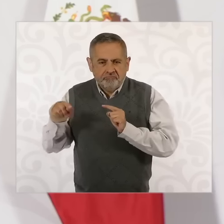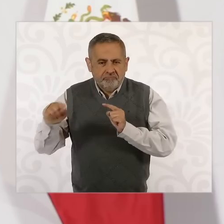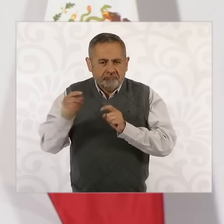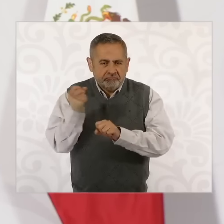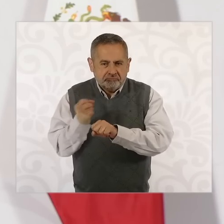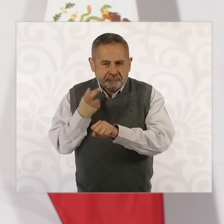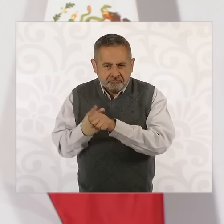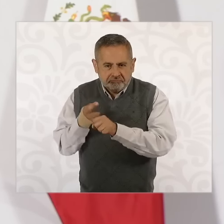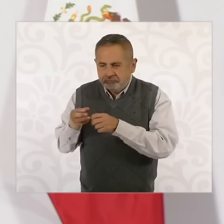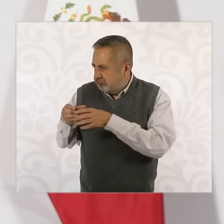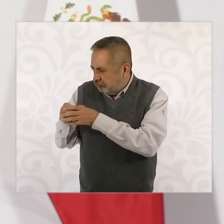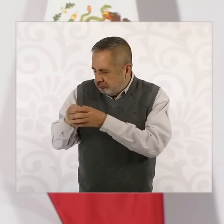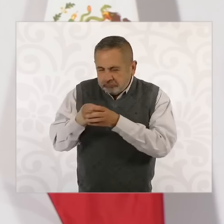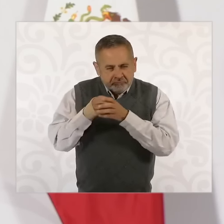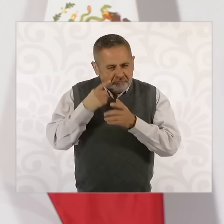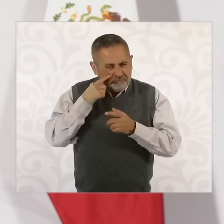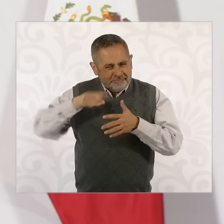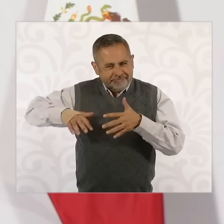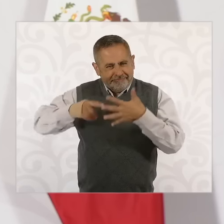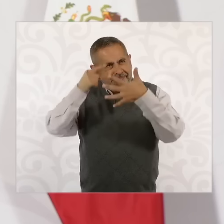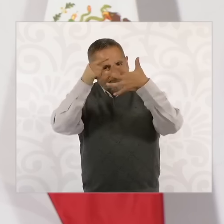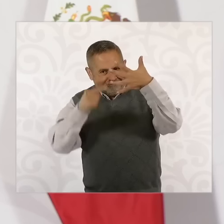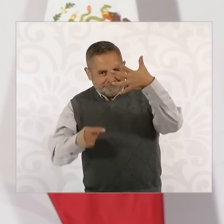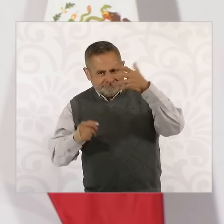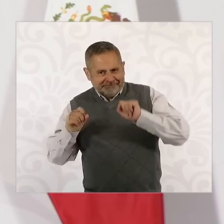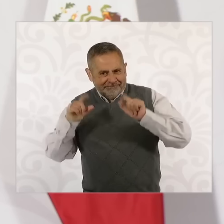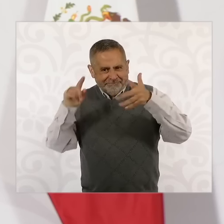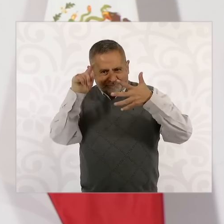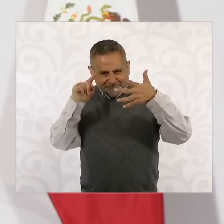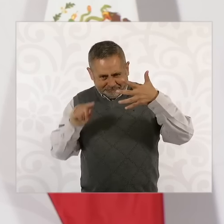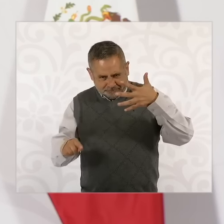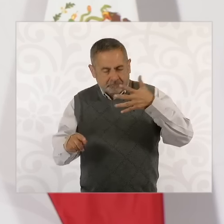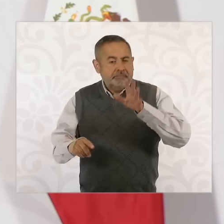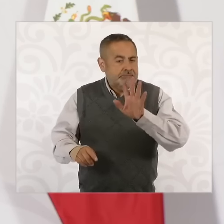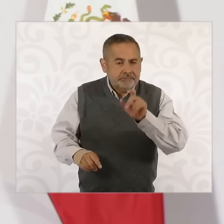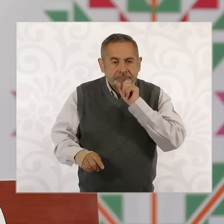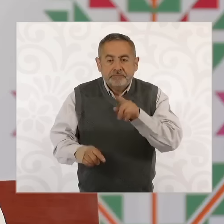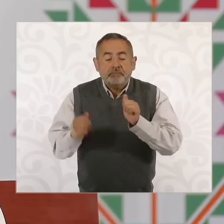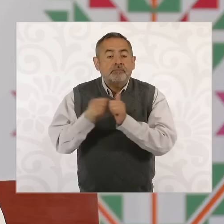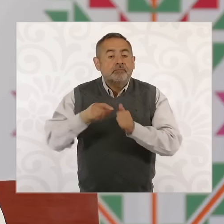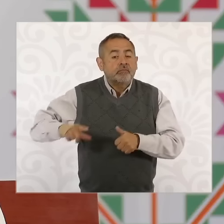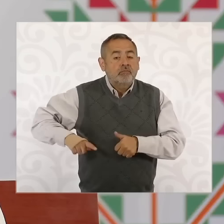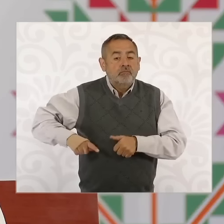que ya vieron en la eh diapositiva previa, sino también con los gobiernos de los estados y con